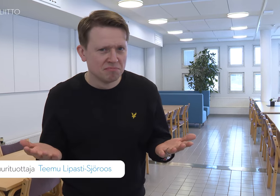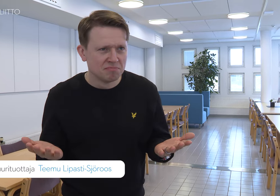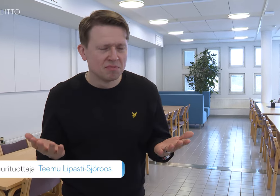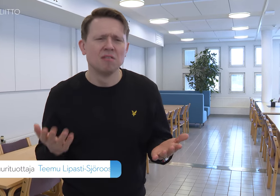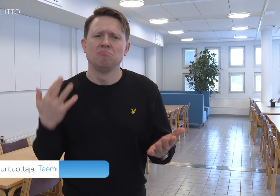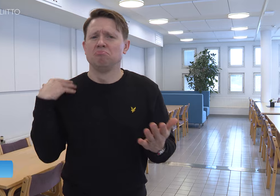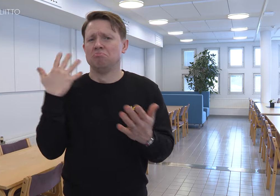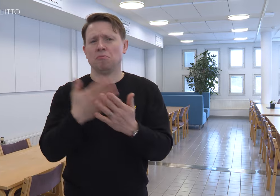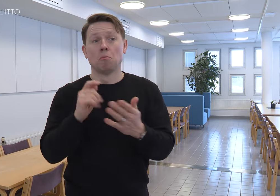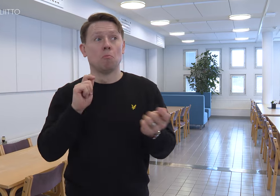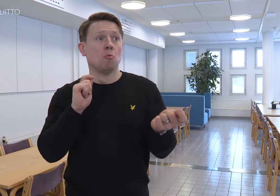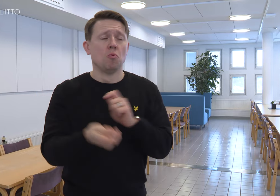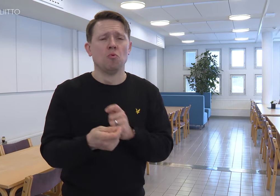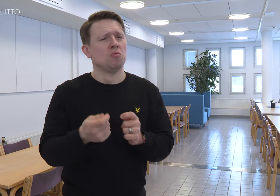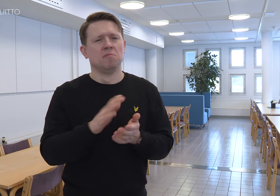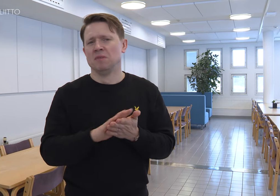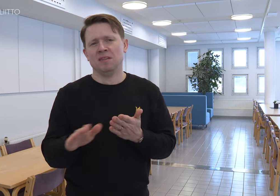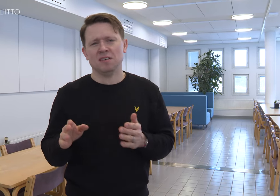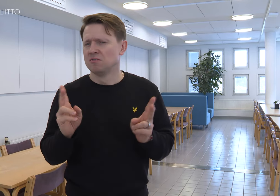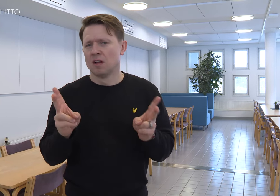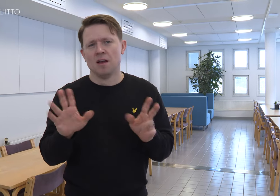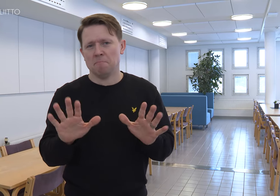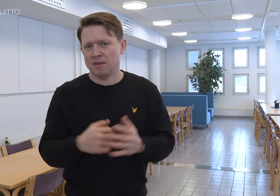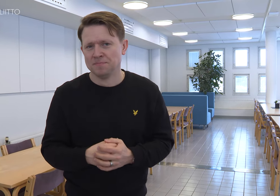Tilanne ei ole viime aikoina muuttunut.